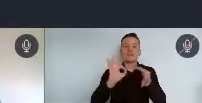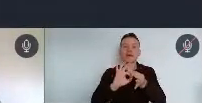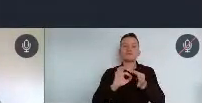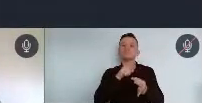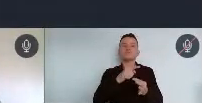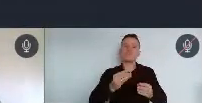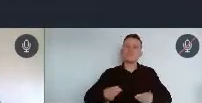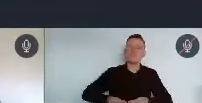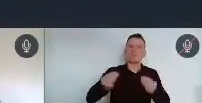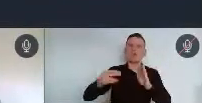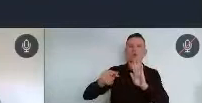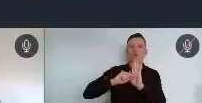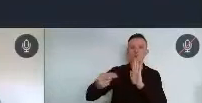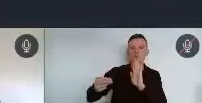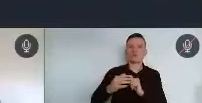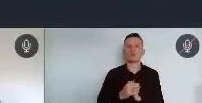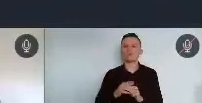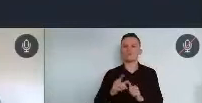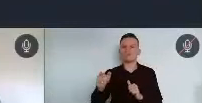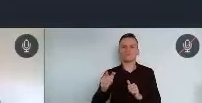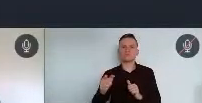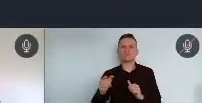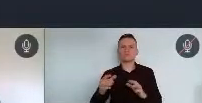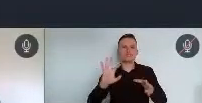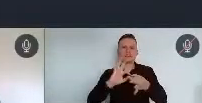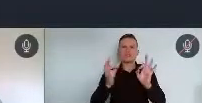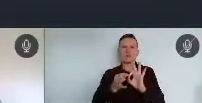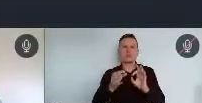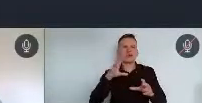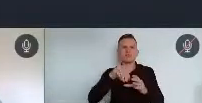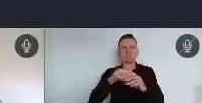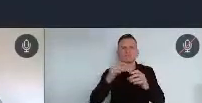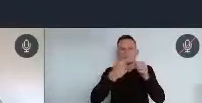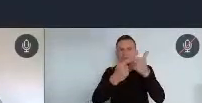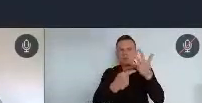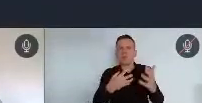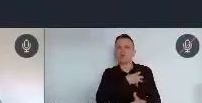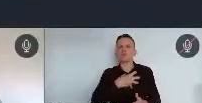kompleksowe podejście związane z gospodarką wodną.